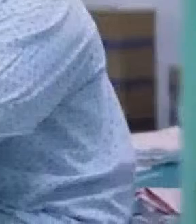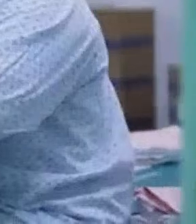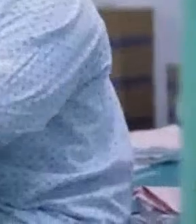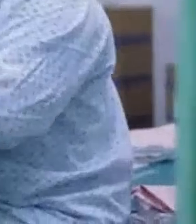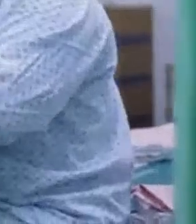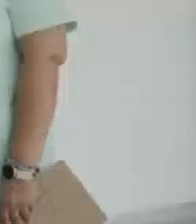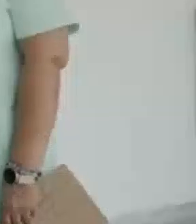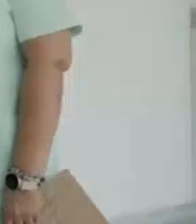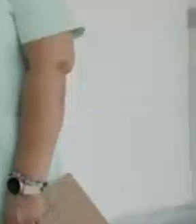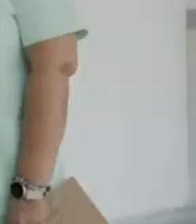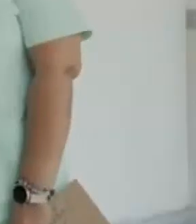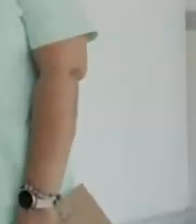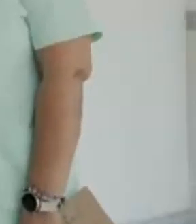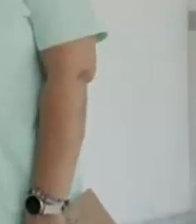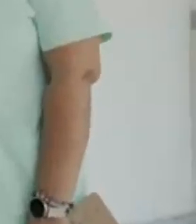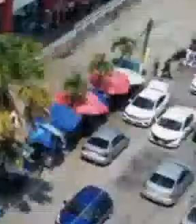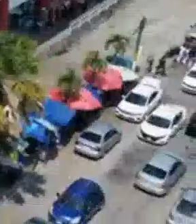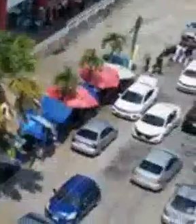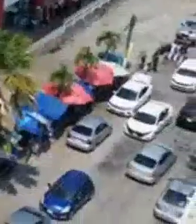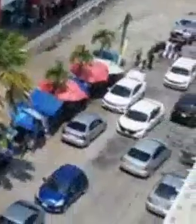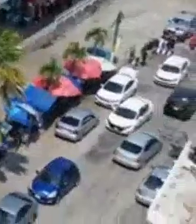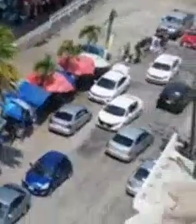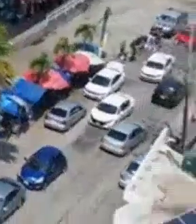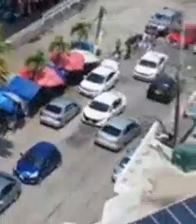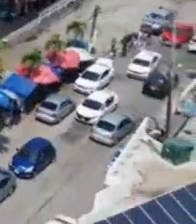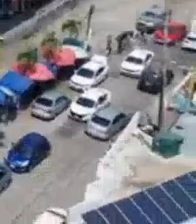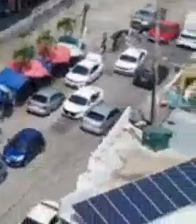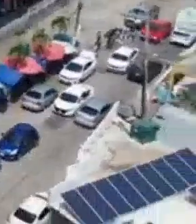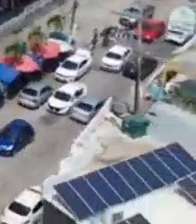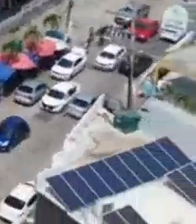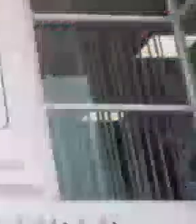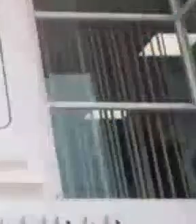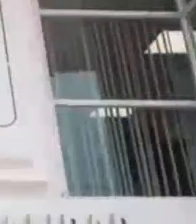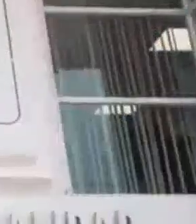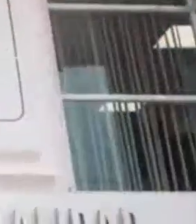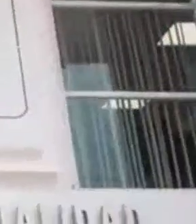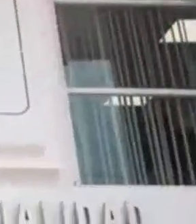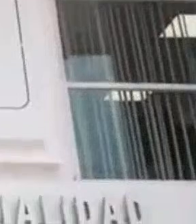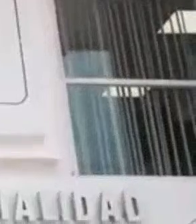lo ancho de toda la entidad. Como un referente del sur del país, el Hospital Regional de Alta